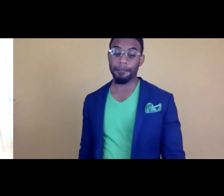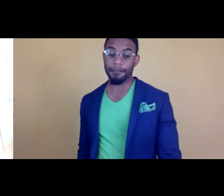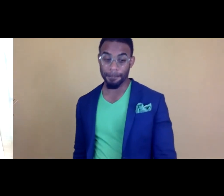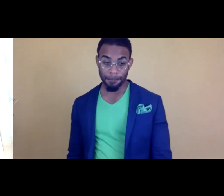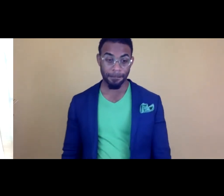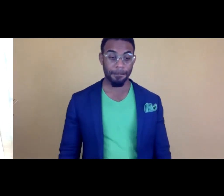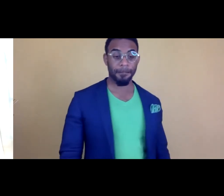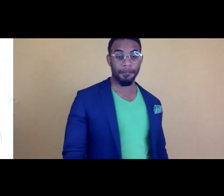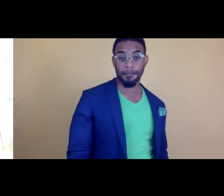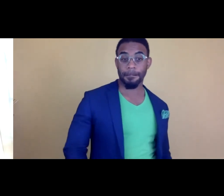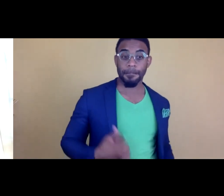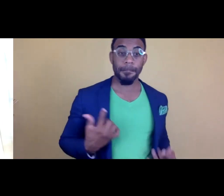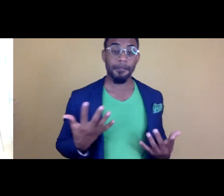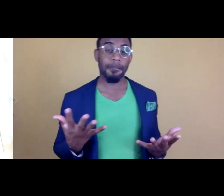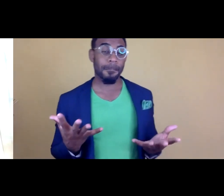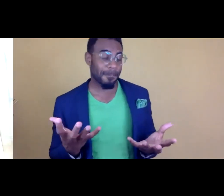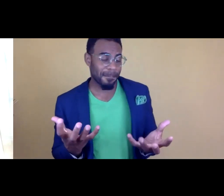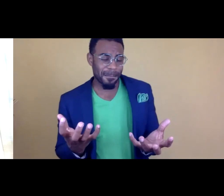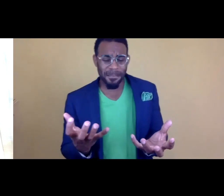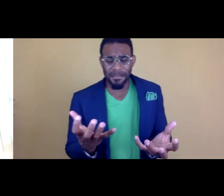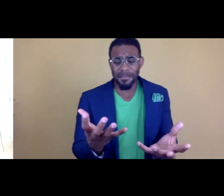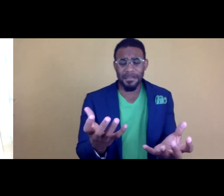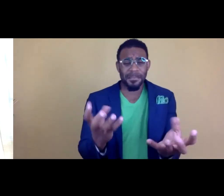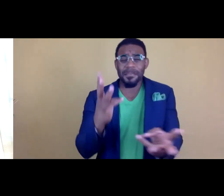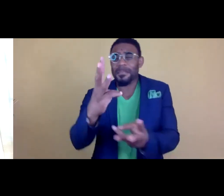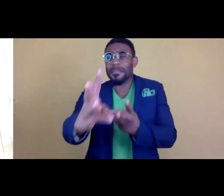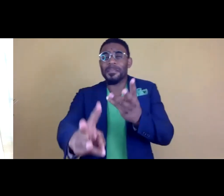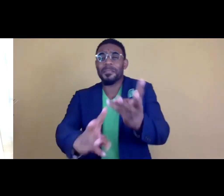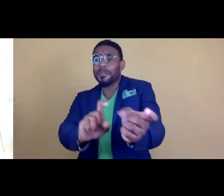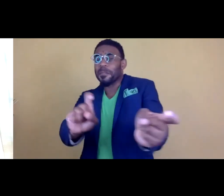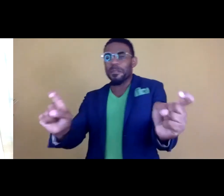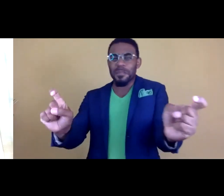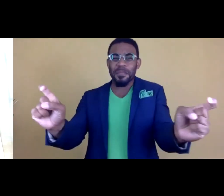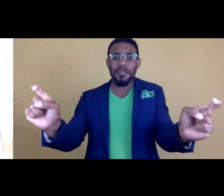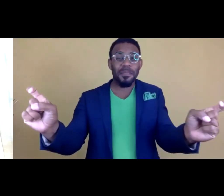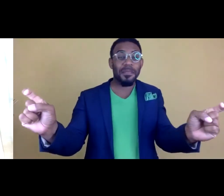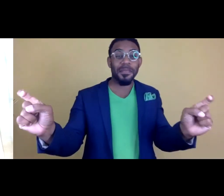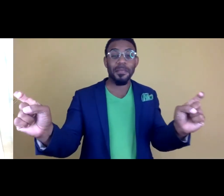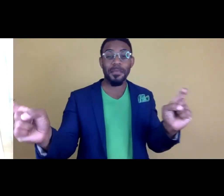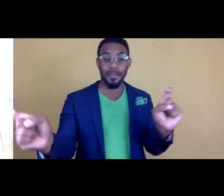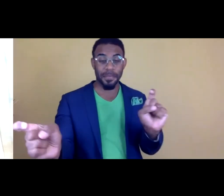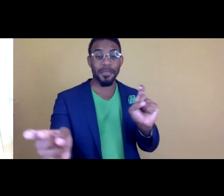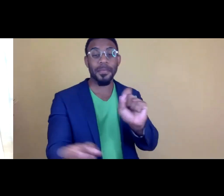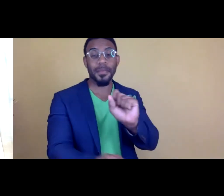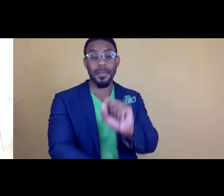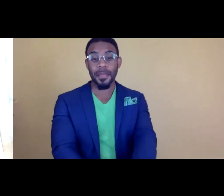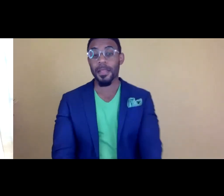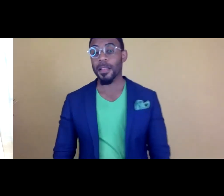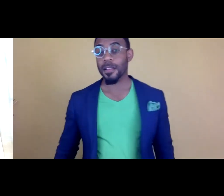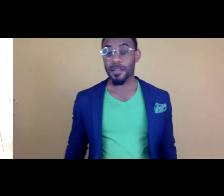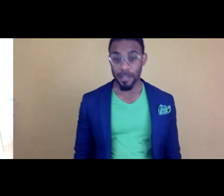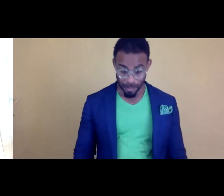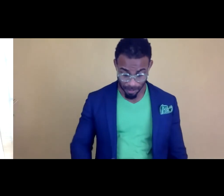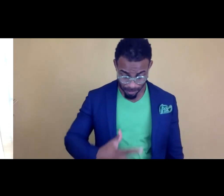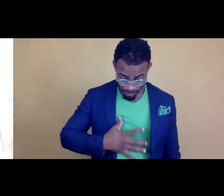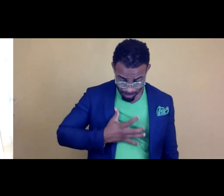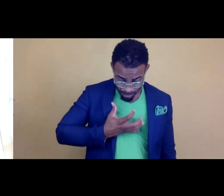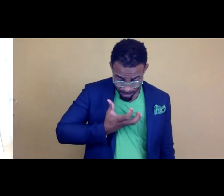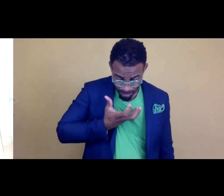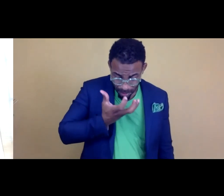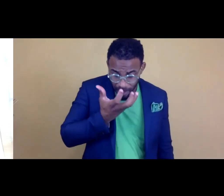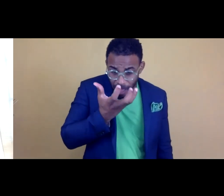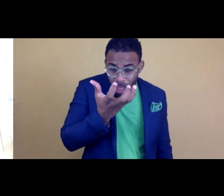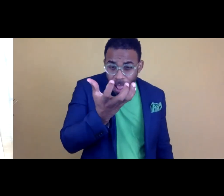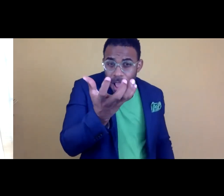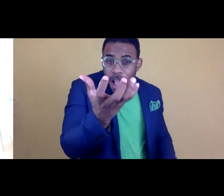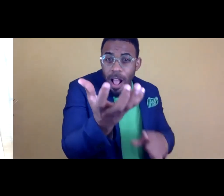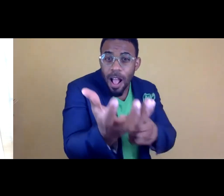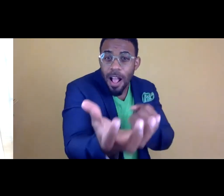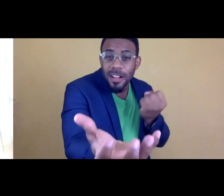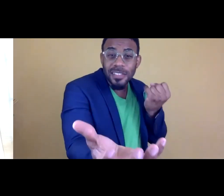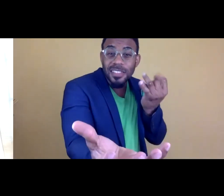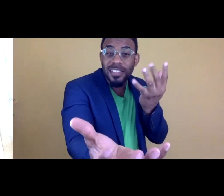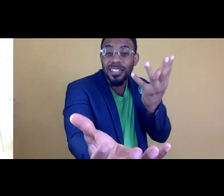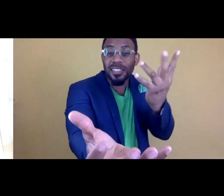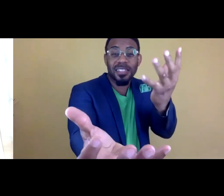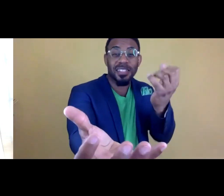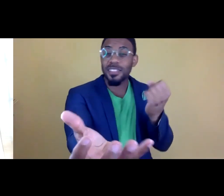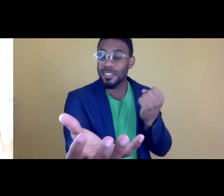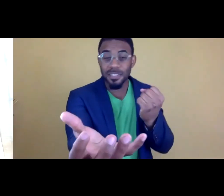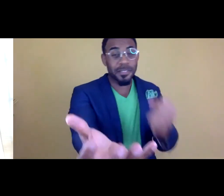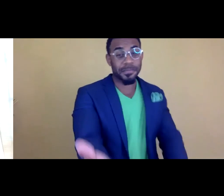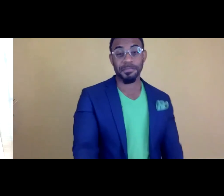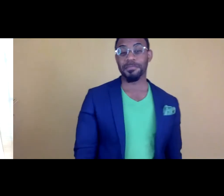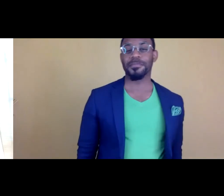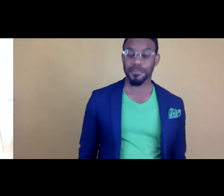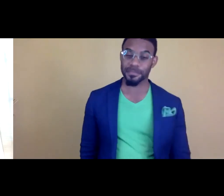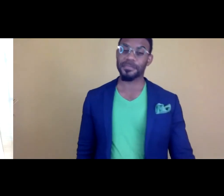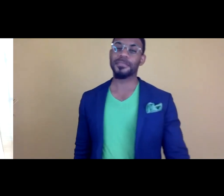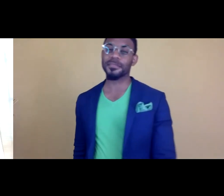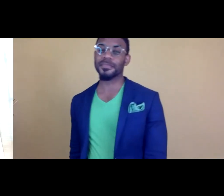Quiero cambiar el mundo, Con mi voz voy a cantar.